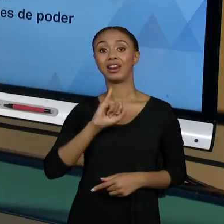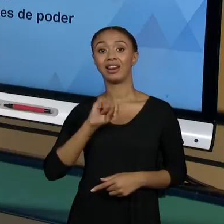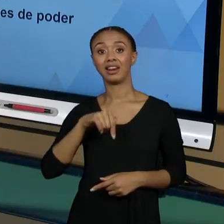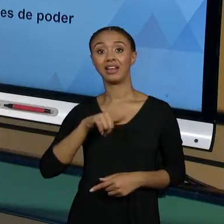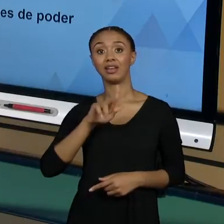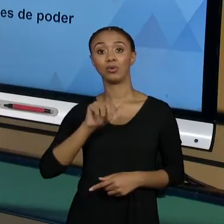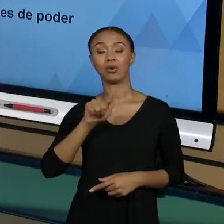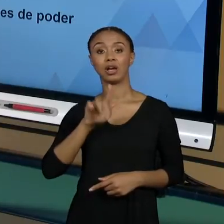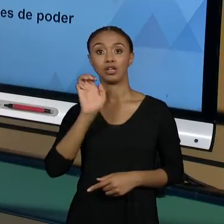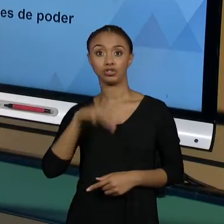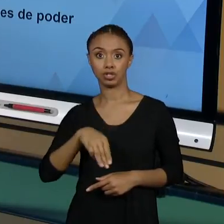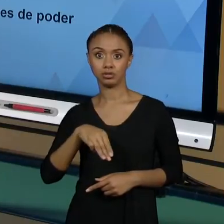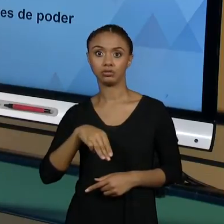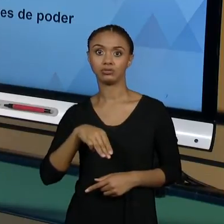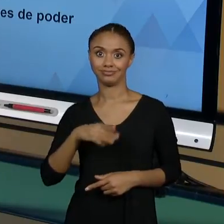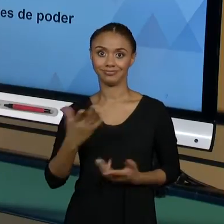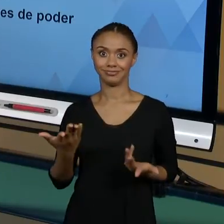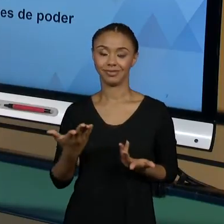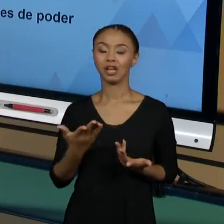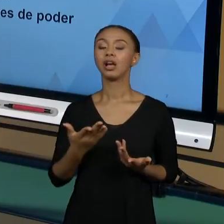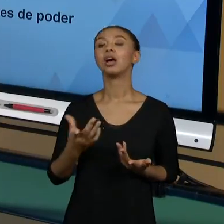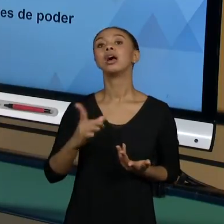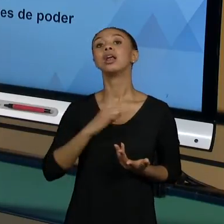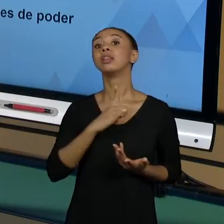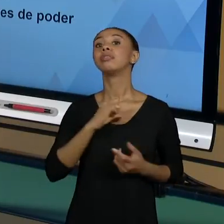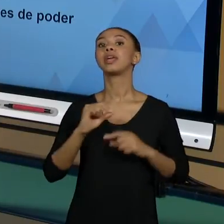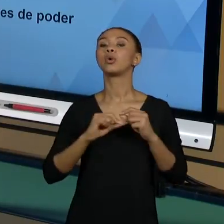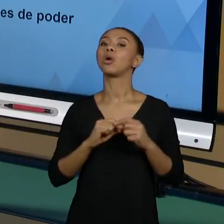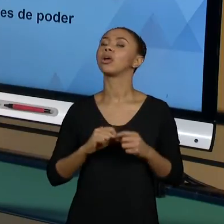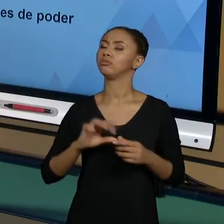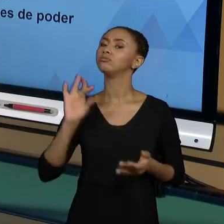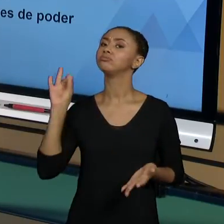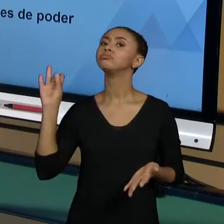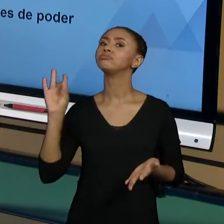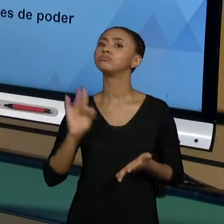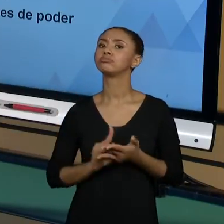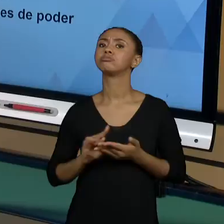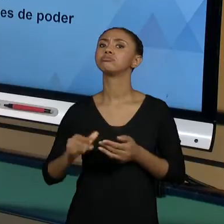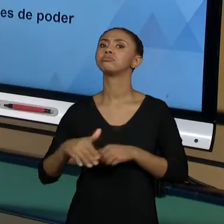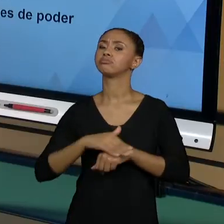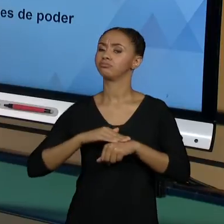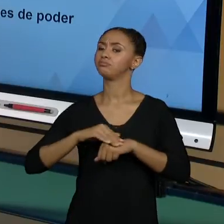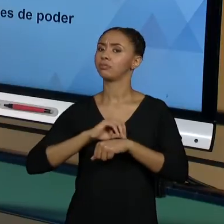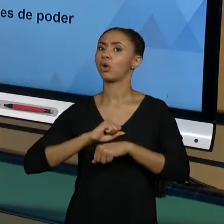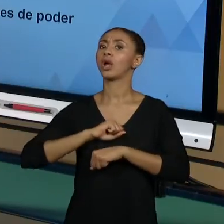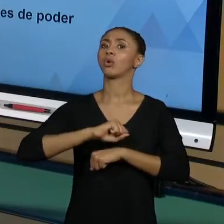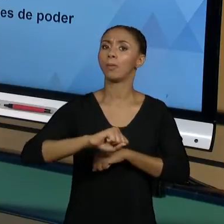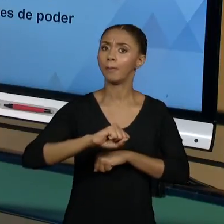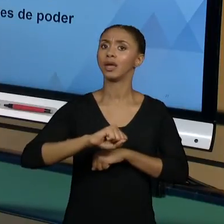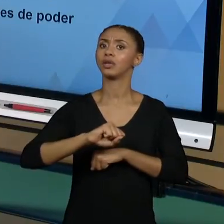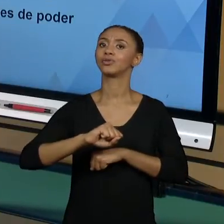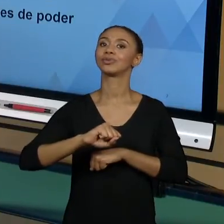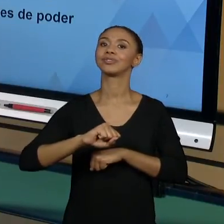NESSE SENTIDO, ELA É UMA ARGUMENTAÇÃO, ELA DECORRE DA ARGUMENTAÇÃO PÓS-ESTRUTURALISTA. E O